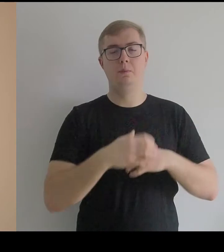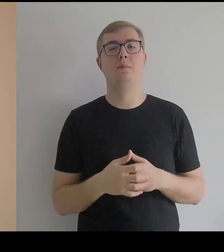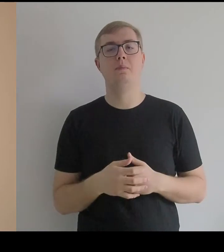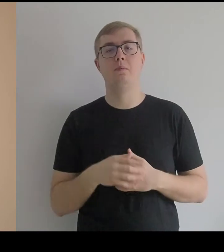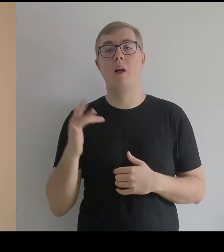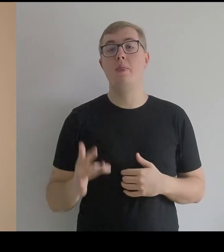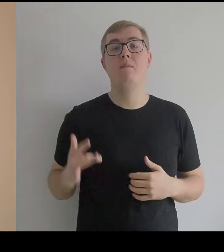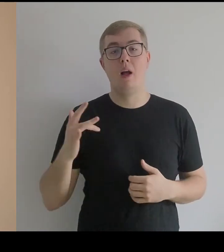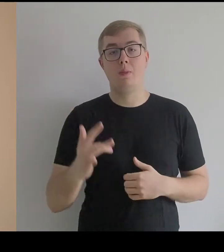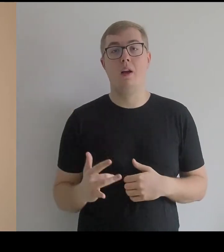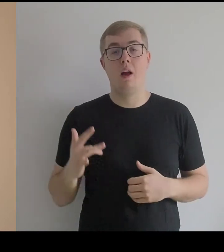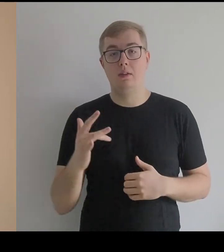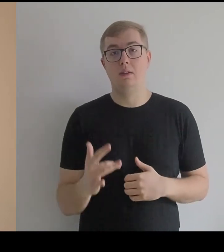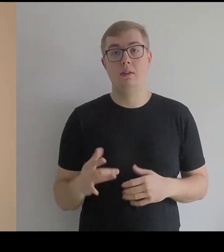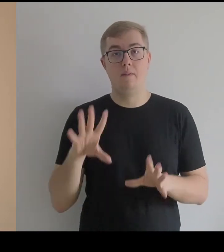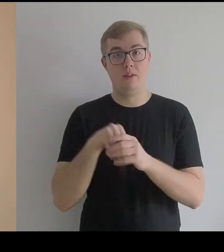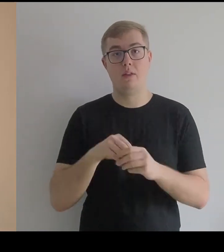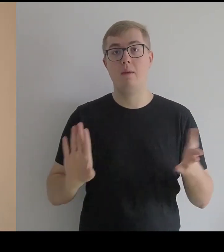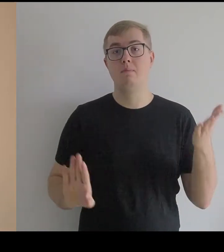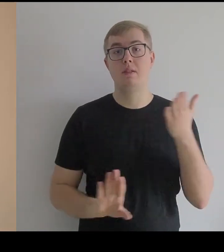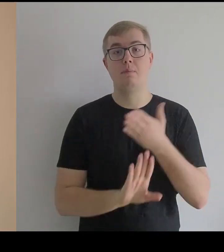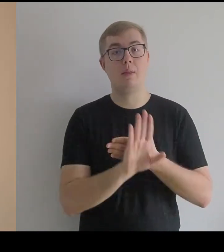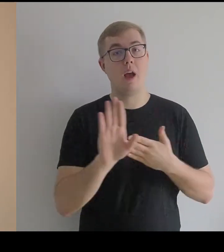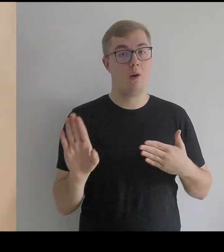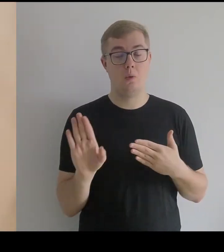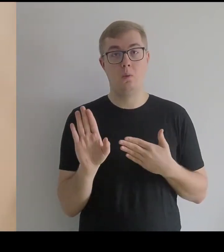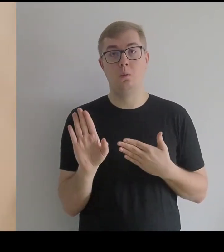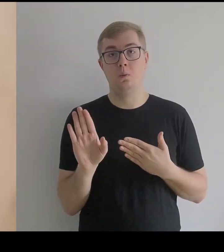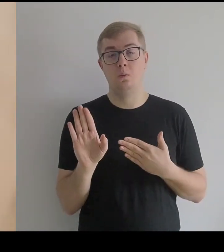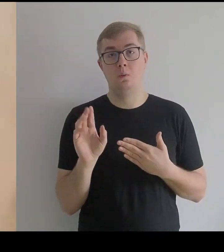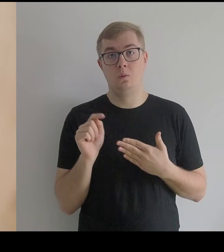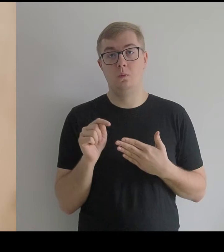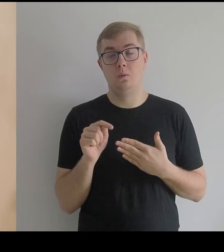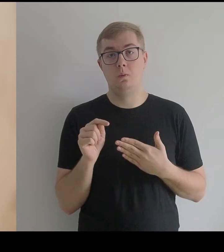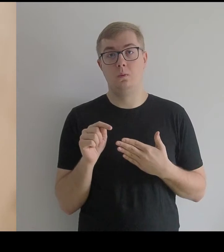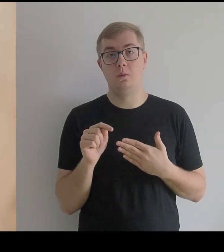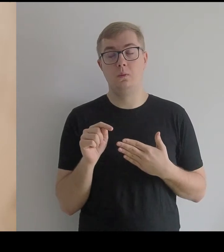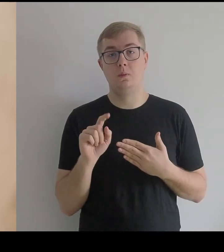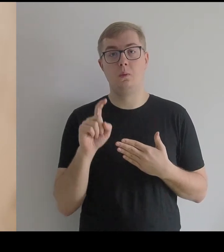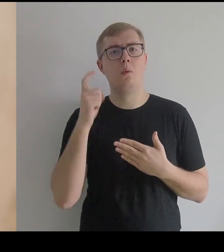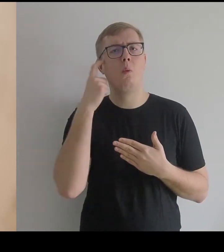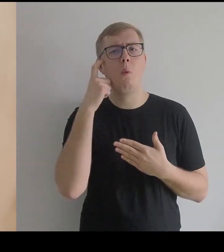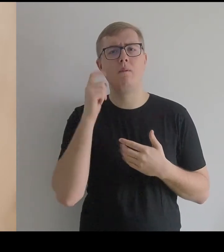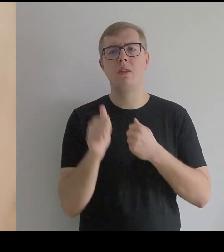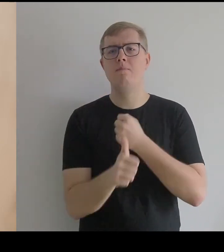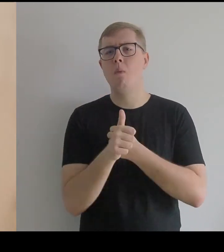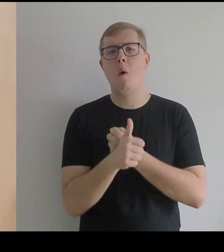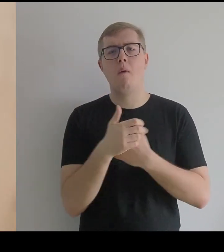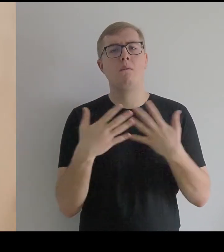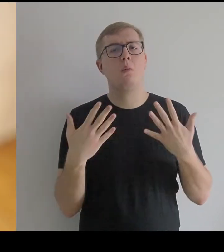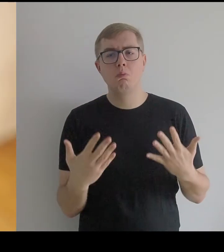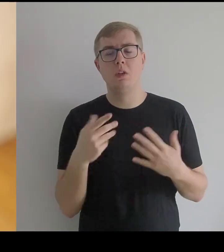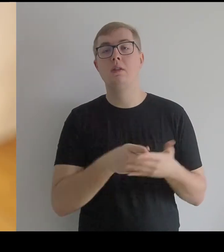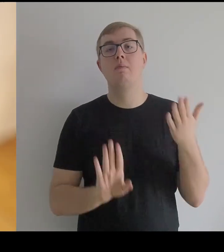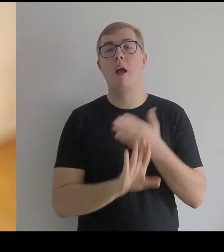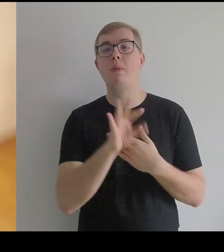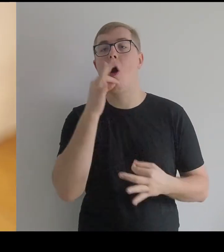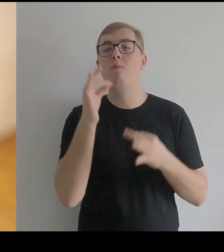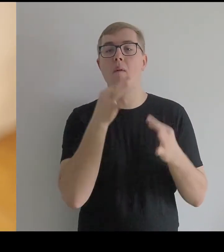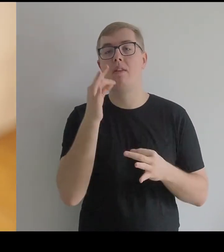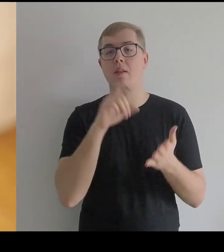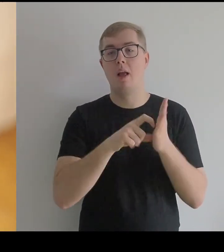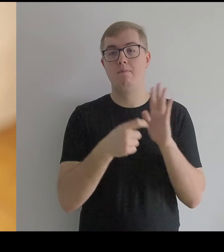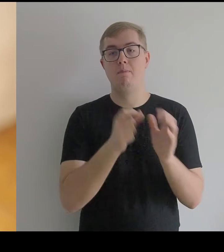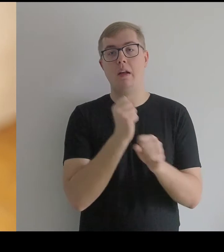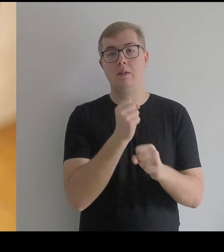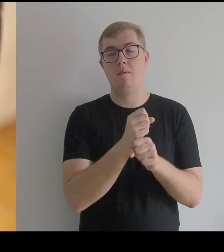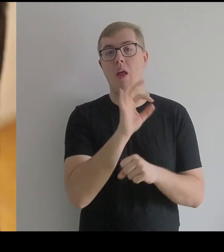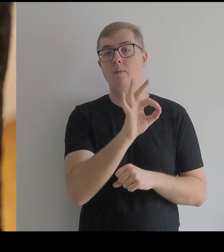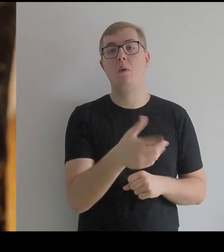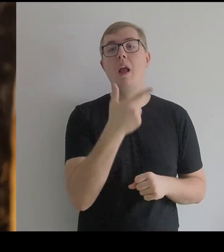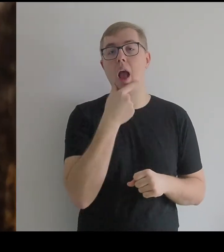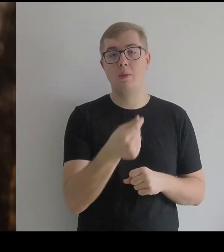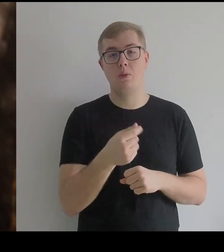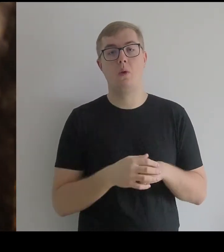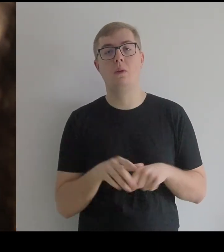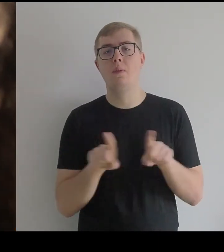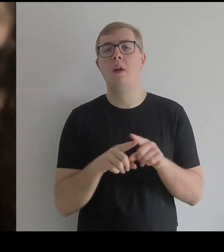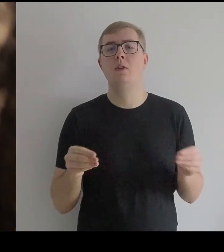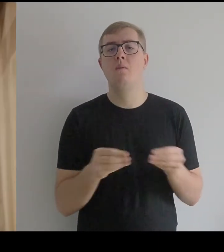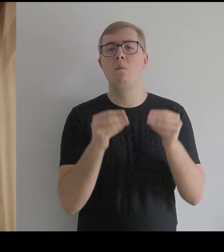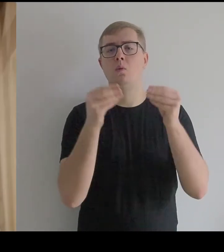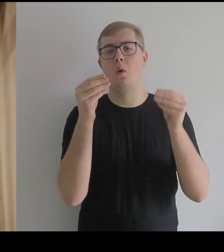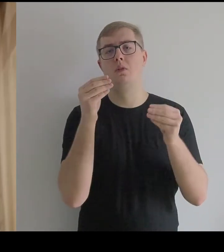Infantka w tym spektaklu jest dlatego, że opowiada on o pracowni Kantora i jego twórczości malarskiej.